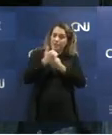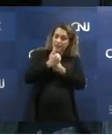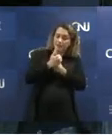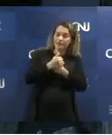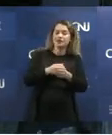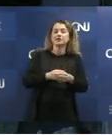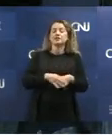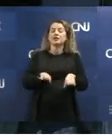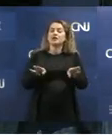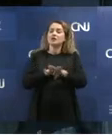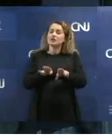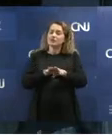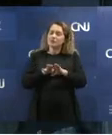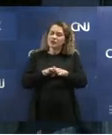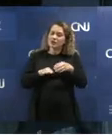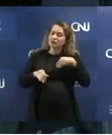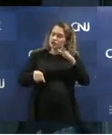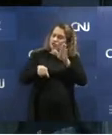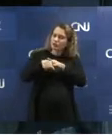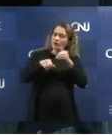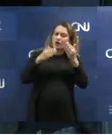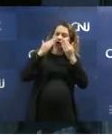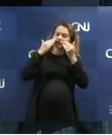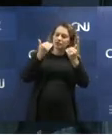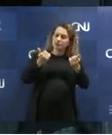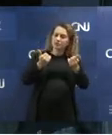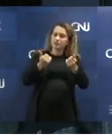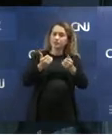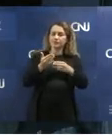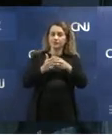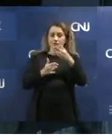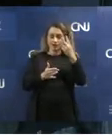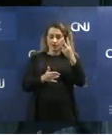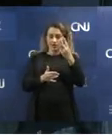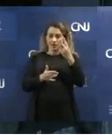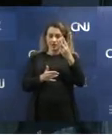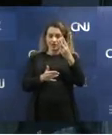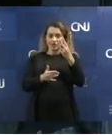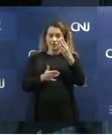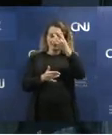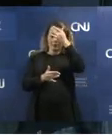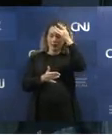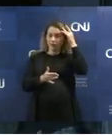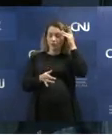atenção. Três funcionários, além de trabalhar